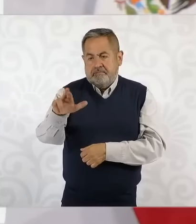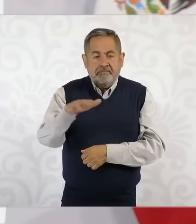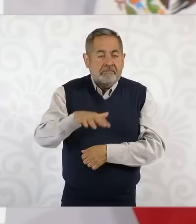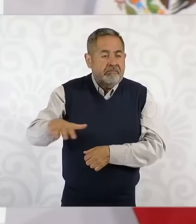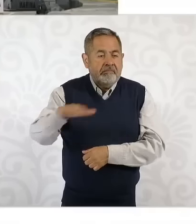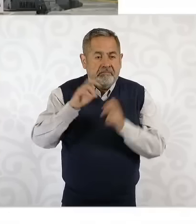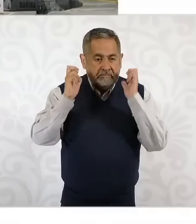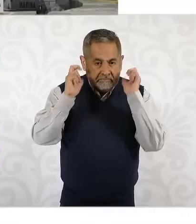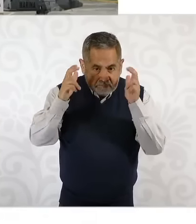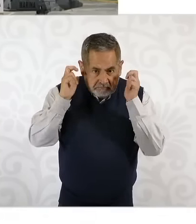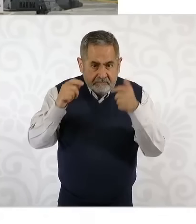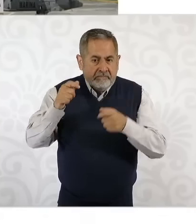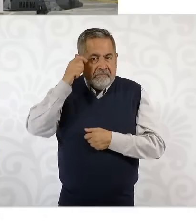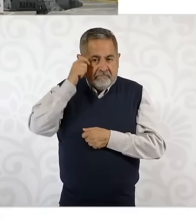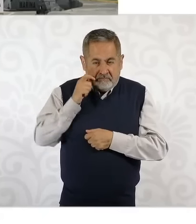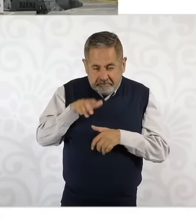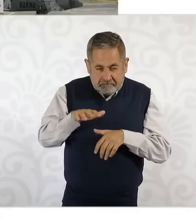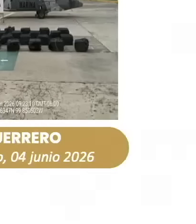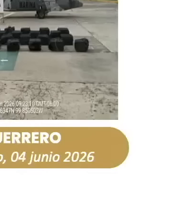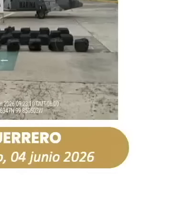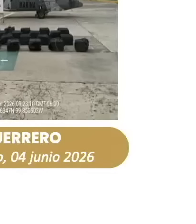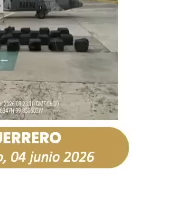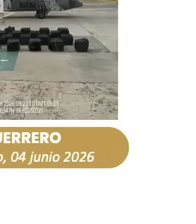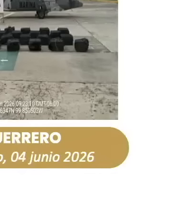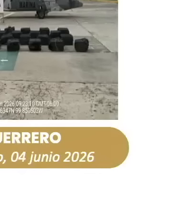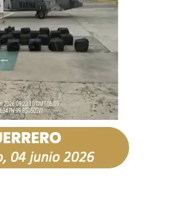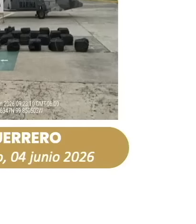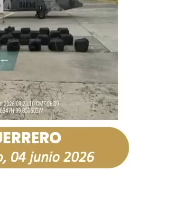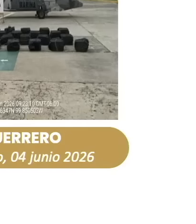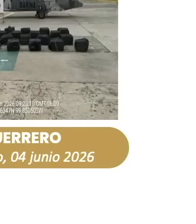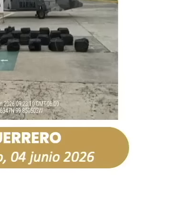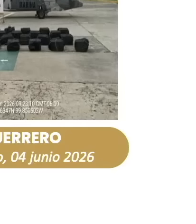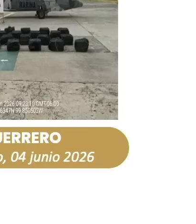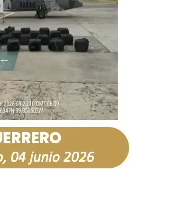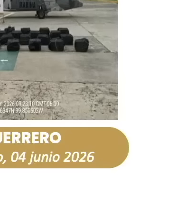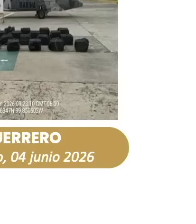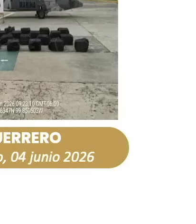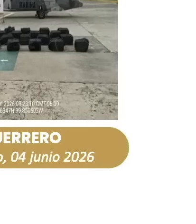y Guerrero, se aseguraron 12 embarcaciones y más de 3 y medio toneladas de cocaína. Además,